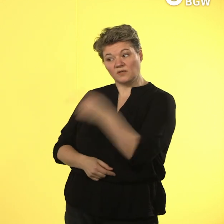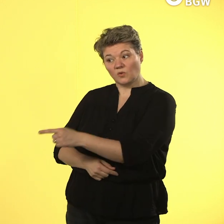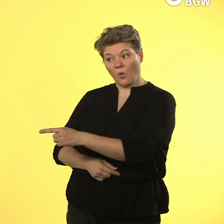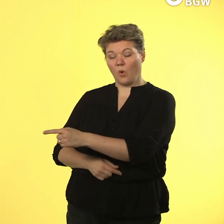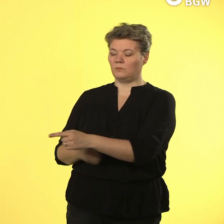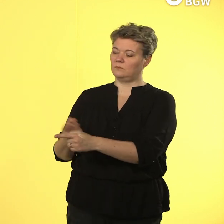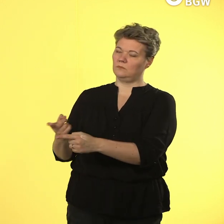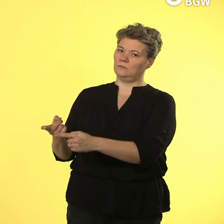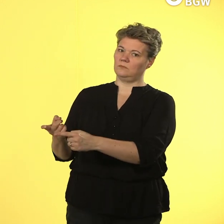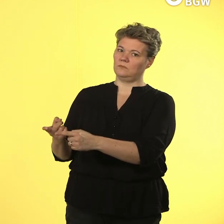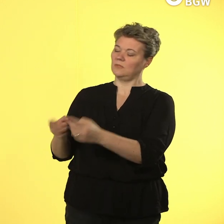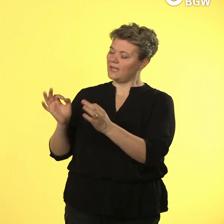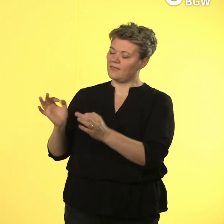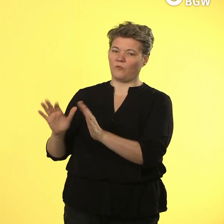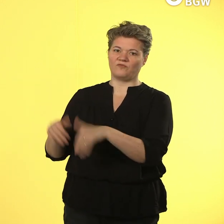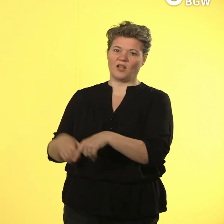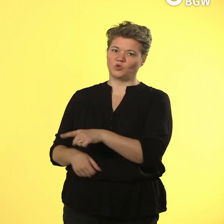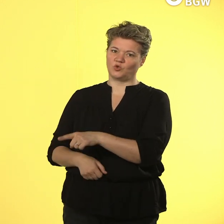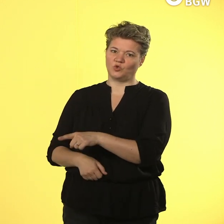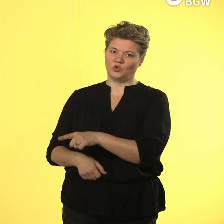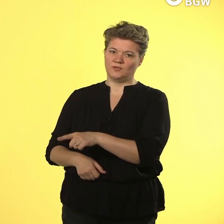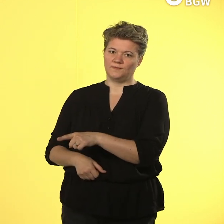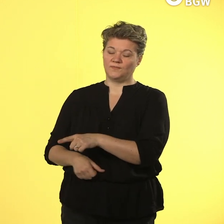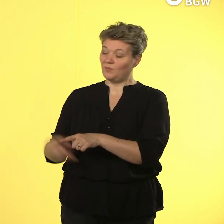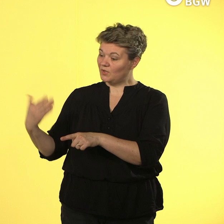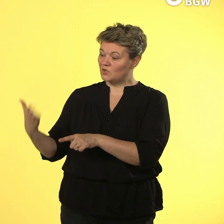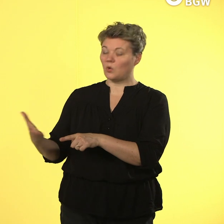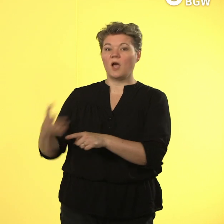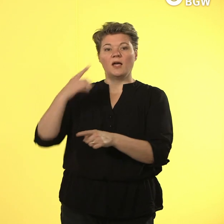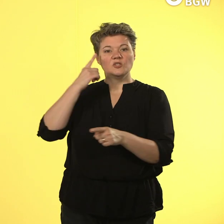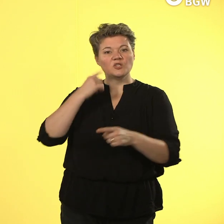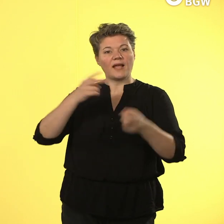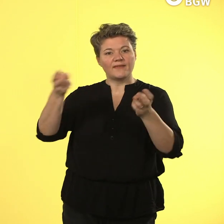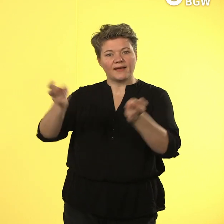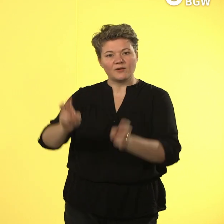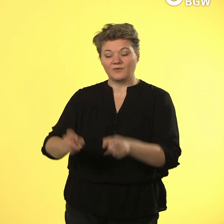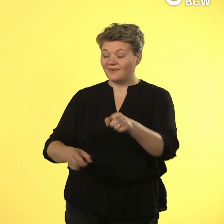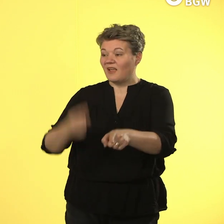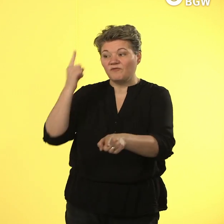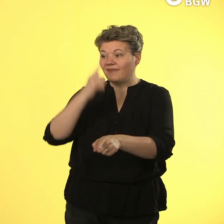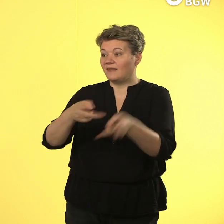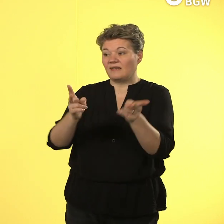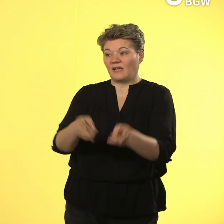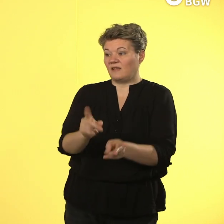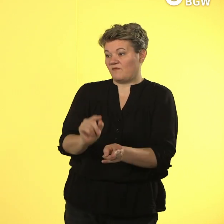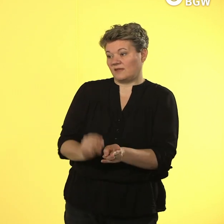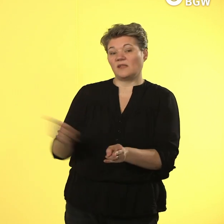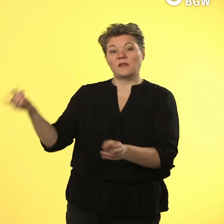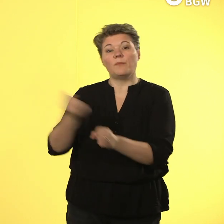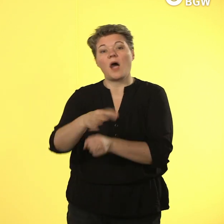Sie reduzieren stress- und aggressionsauslösende Reize. Sie machen Ausnahmen, Sie legen den Fokus auf Beziehungsarbeit.